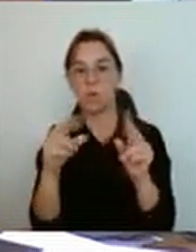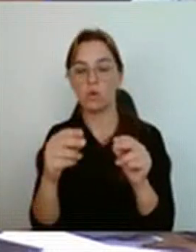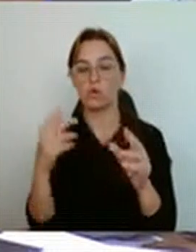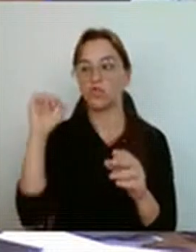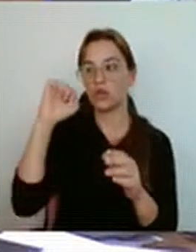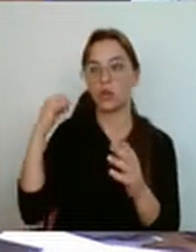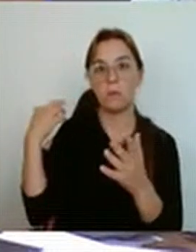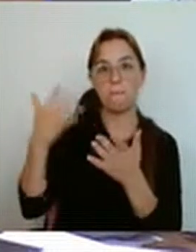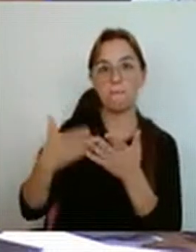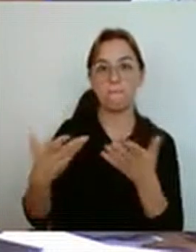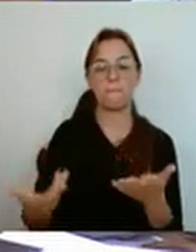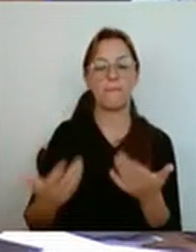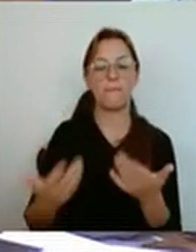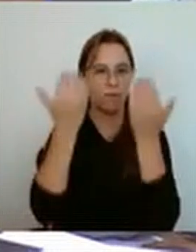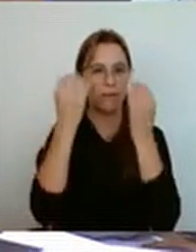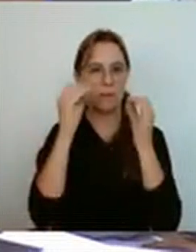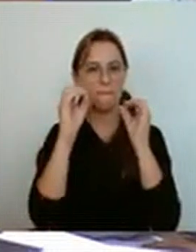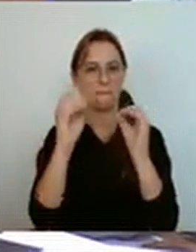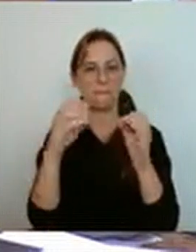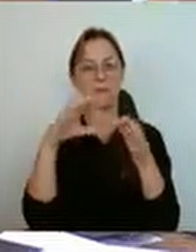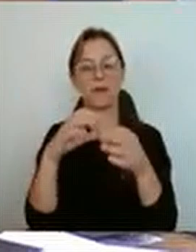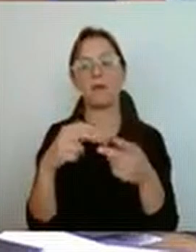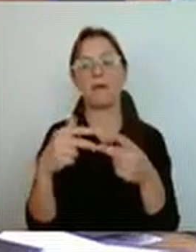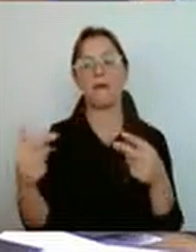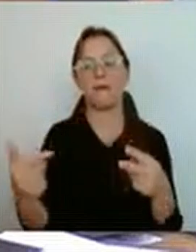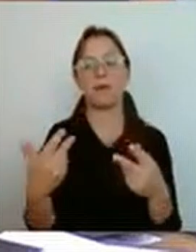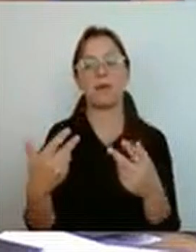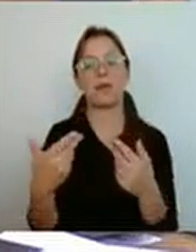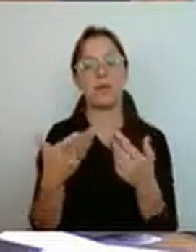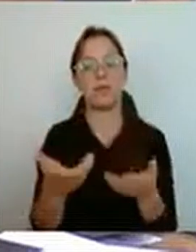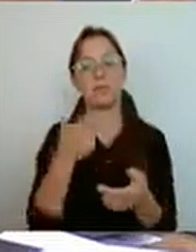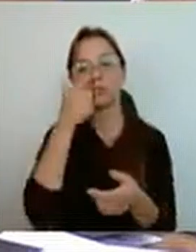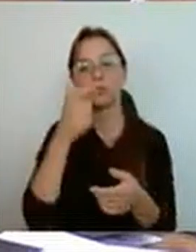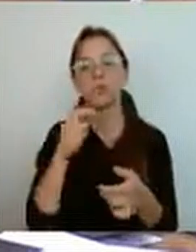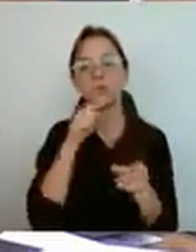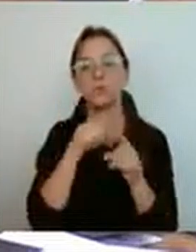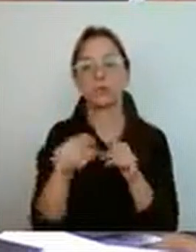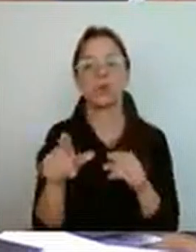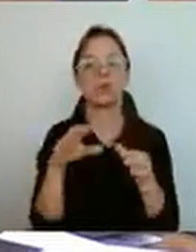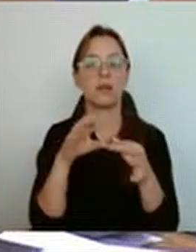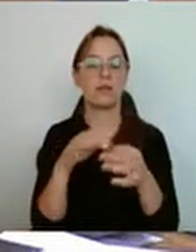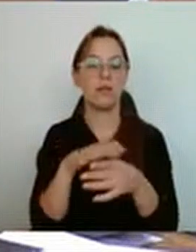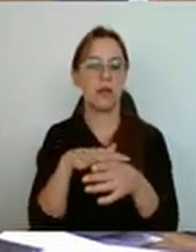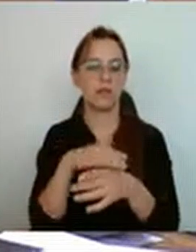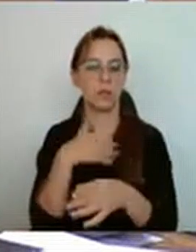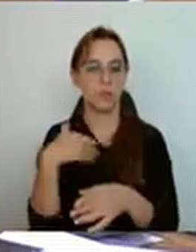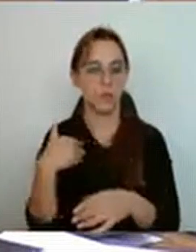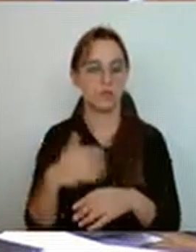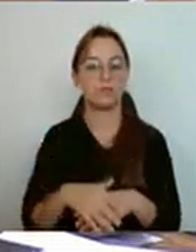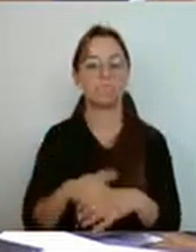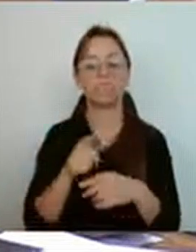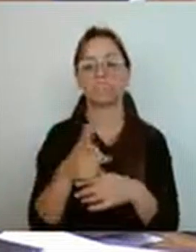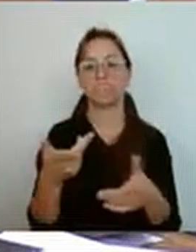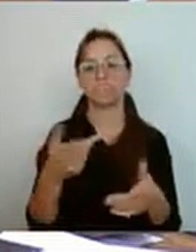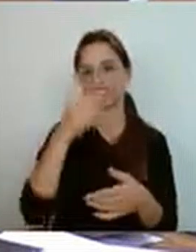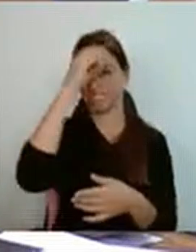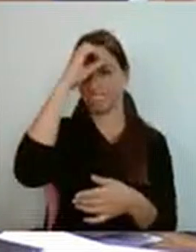da Câmara Municipal fornecida aos deputados e relacionada com a área da Saúde. Nada assim sabemos, por exemplo,